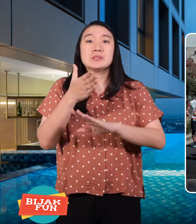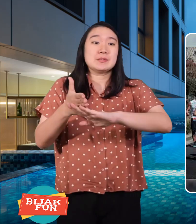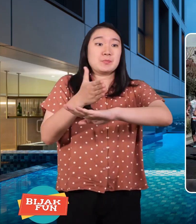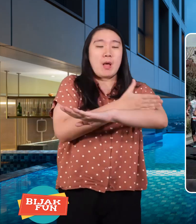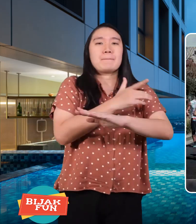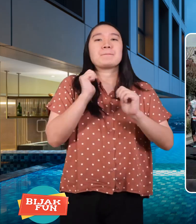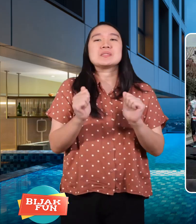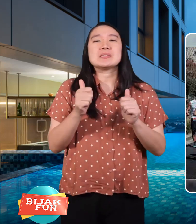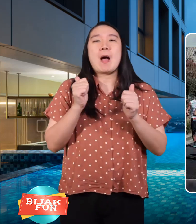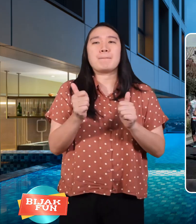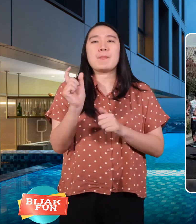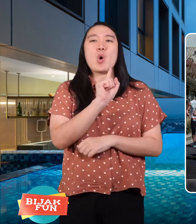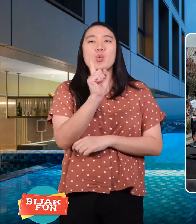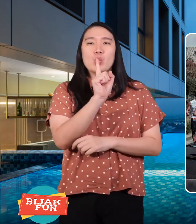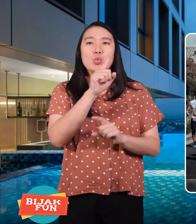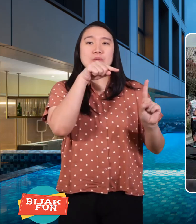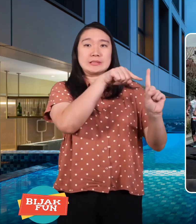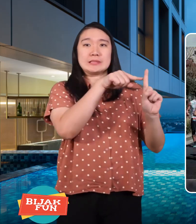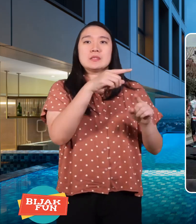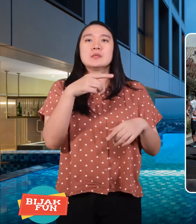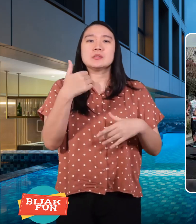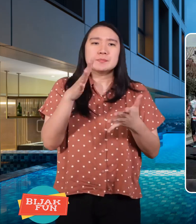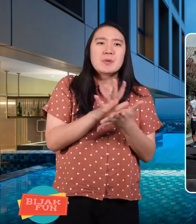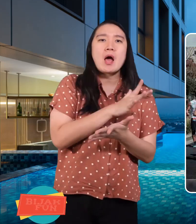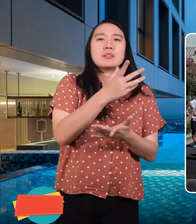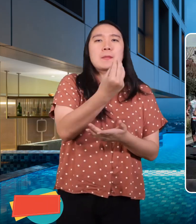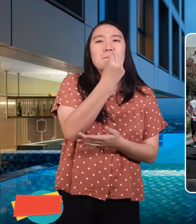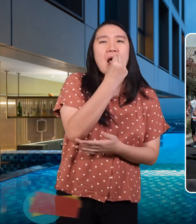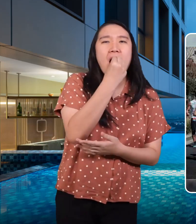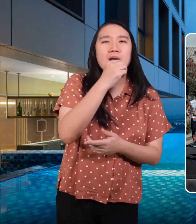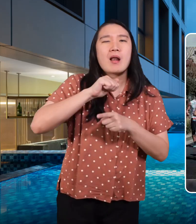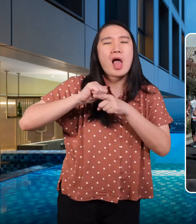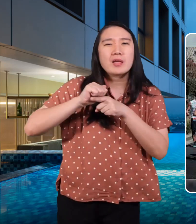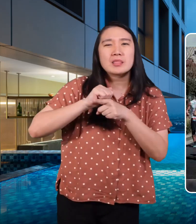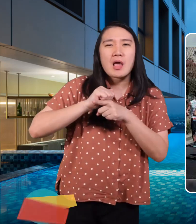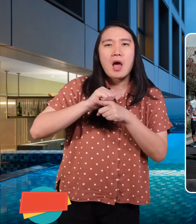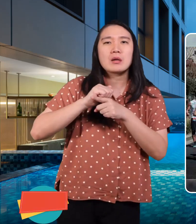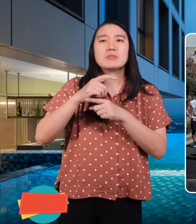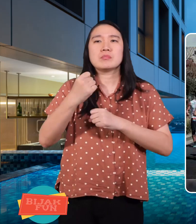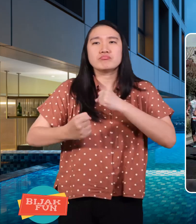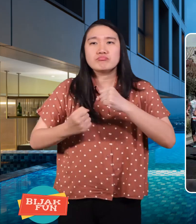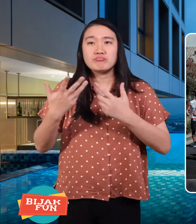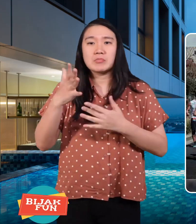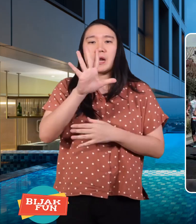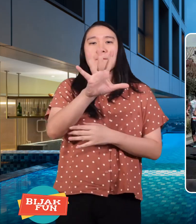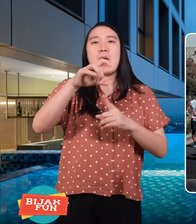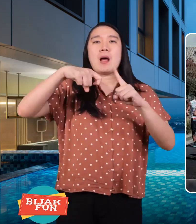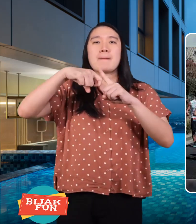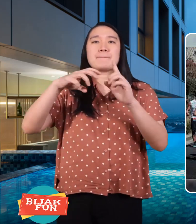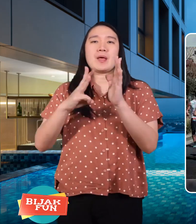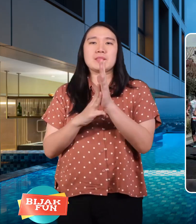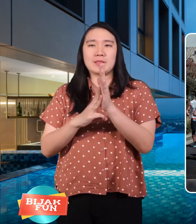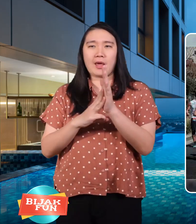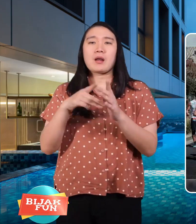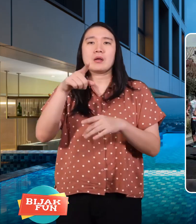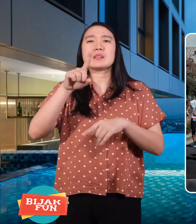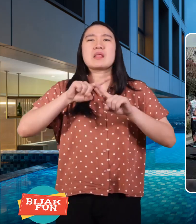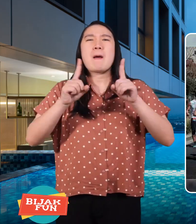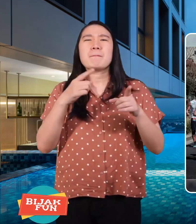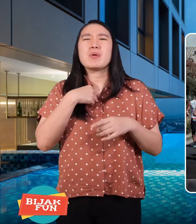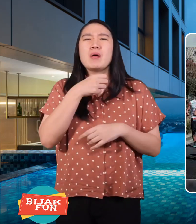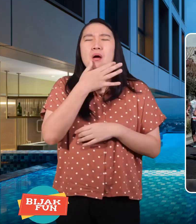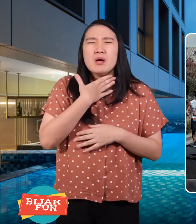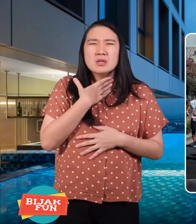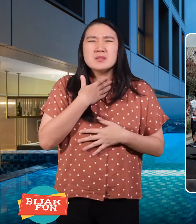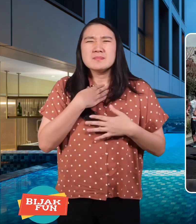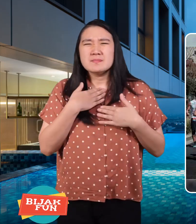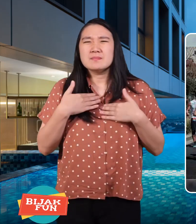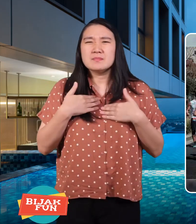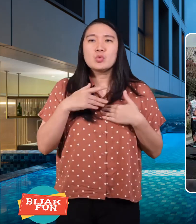sebelum persiapan Roca sempat mencoba latihan maraton 5 km tapi tersedak,